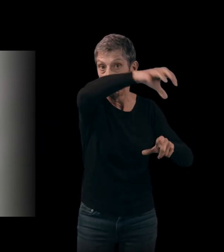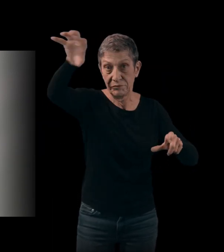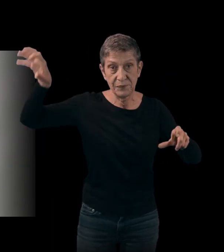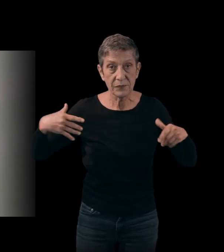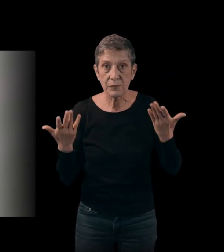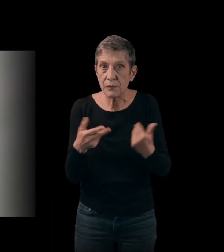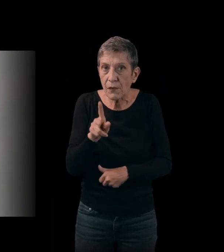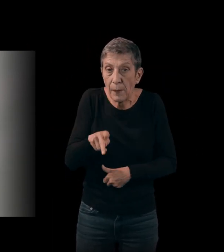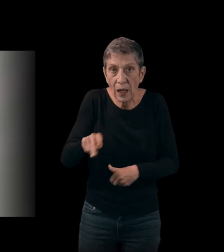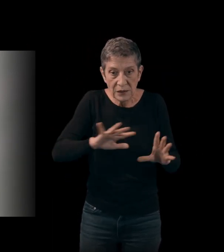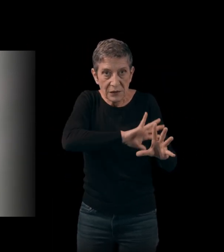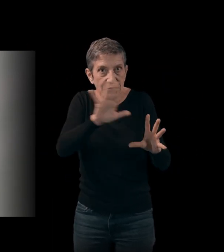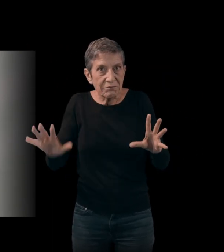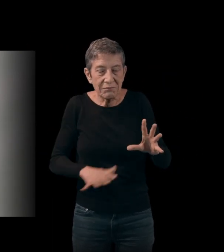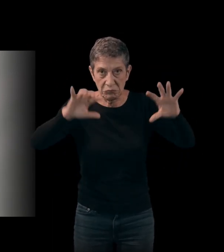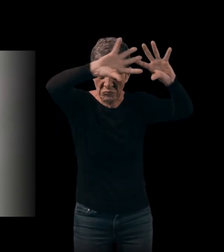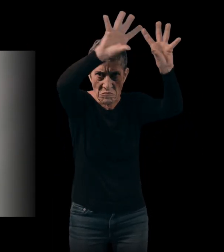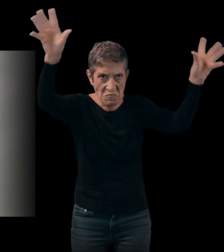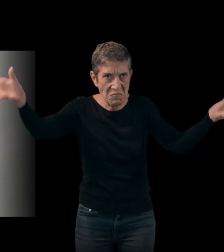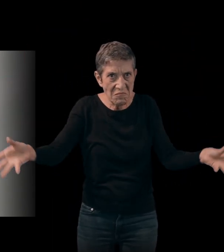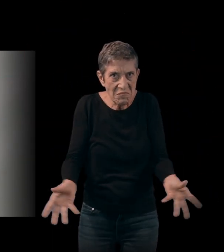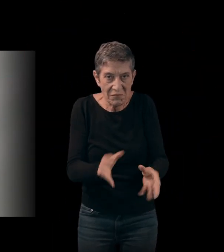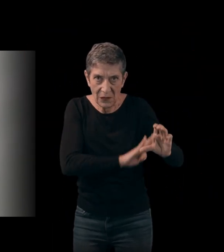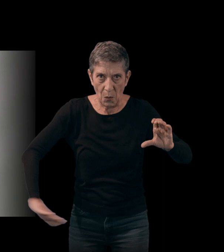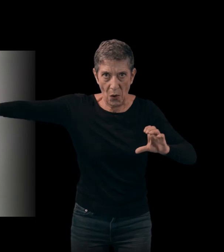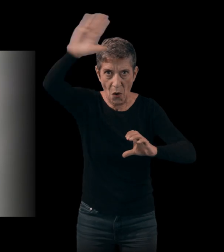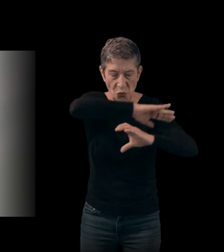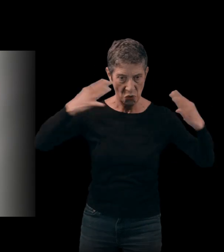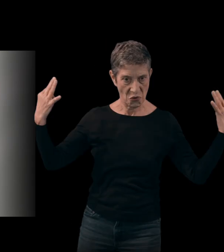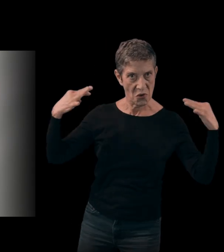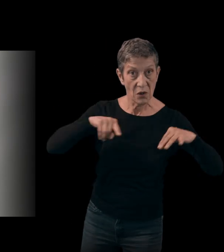Paris se retrouverait bientôt encerclé par la masse des zones sensibles et perdrait son monopole sur le bachot.